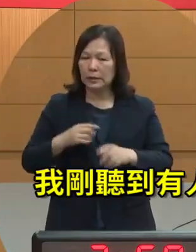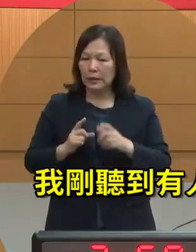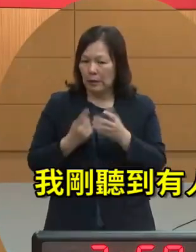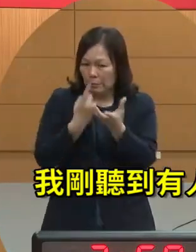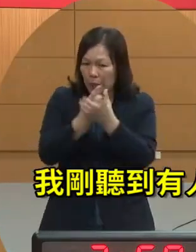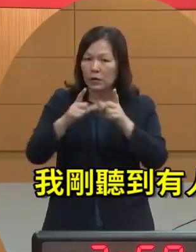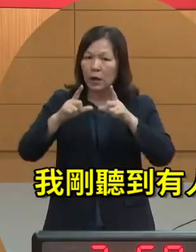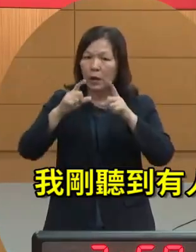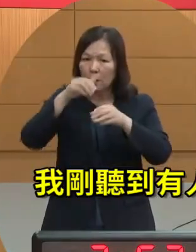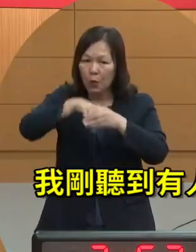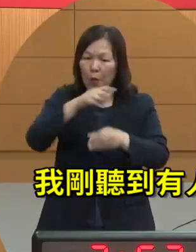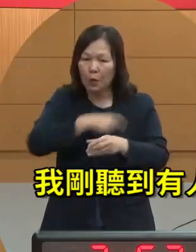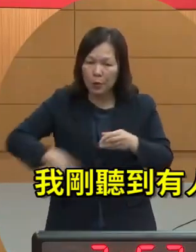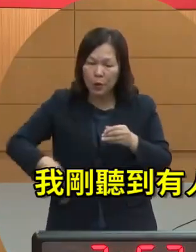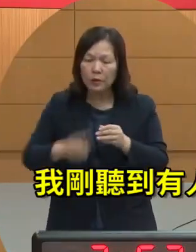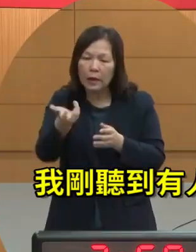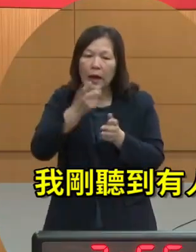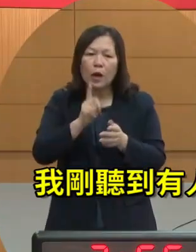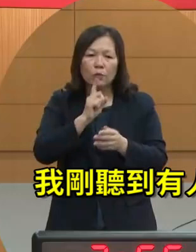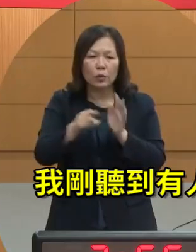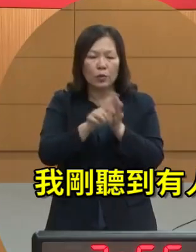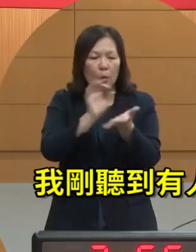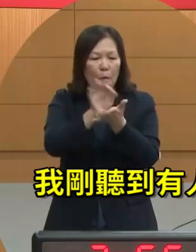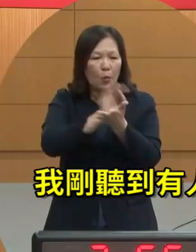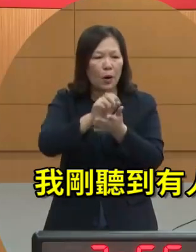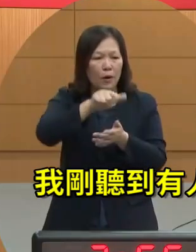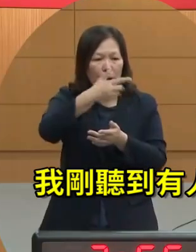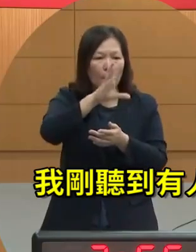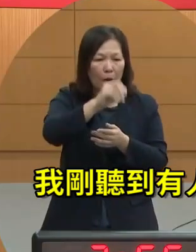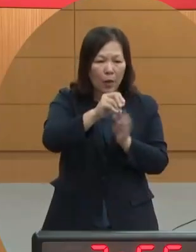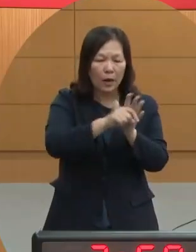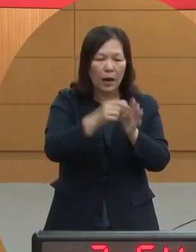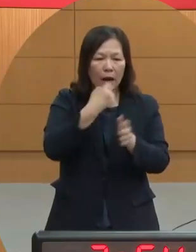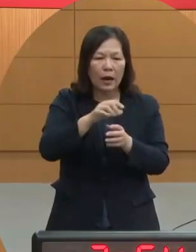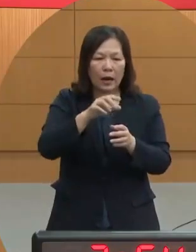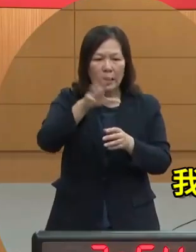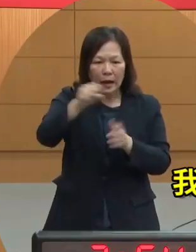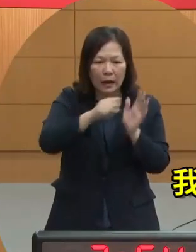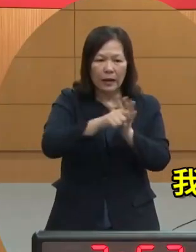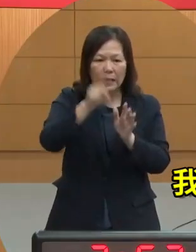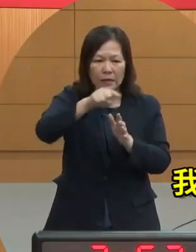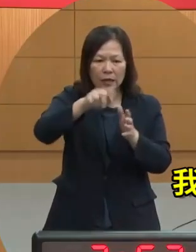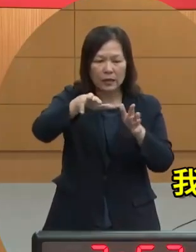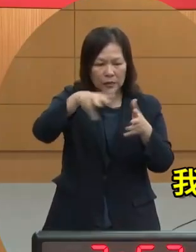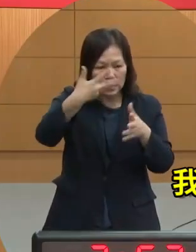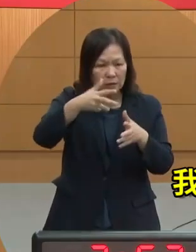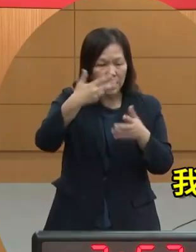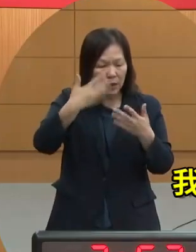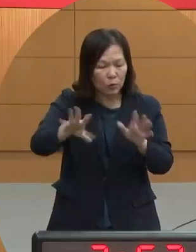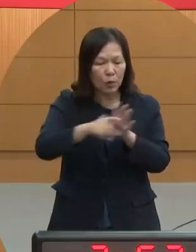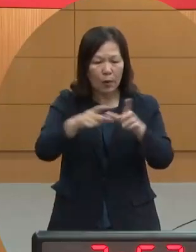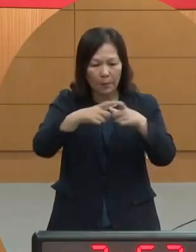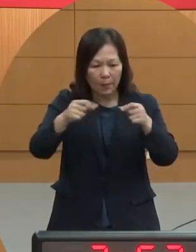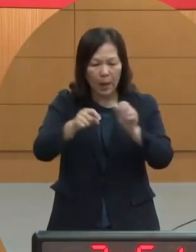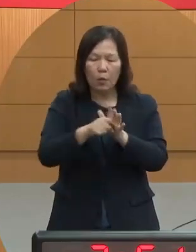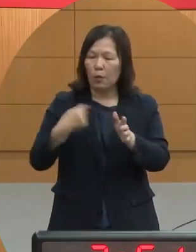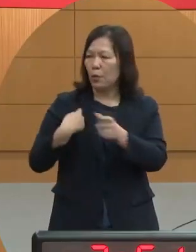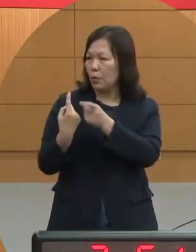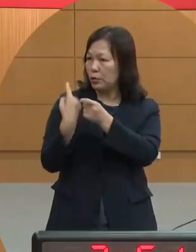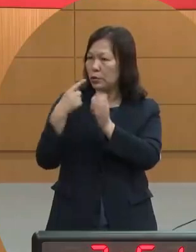我剛聽到有人選舉說花了600萬拿1700多票 我去年選過恆春鎮鎮長 我只有花六萬